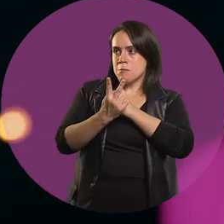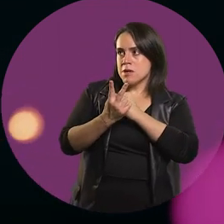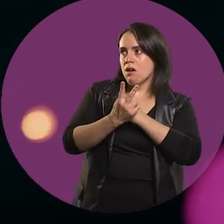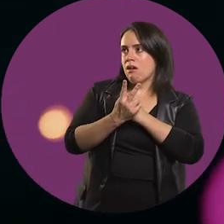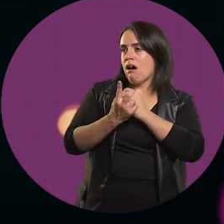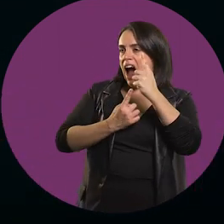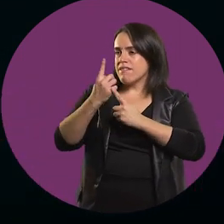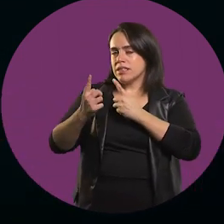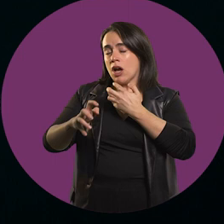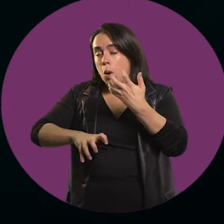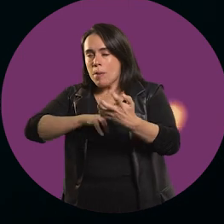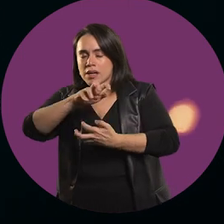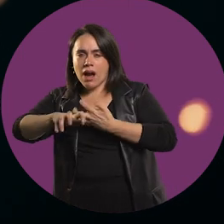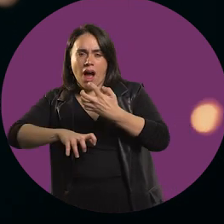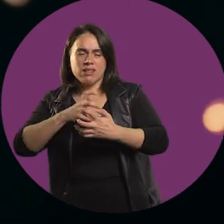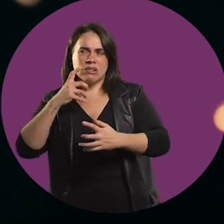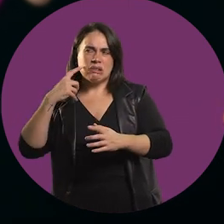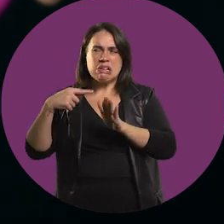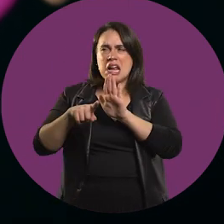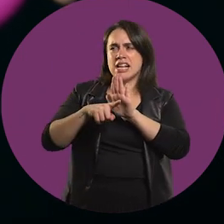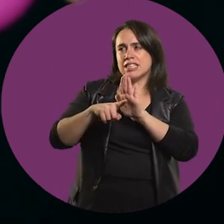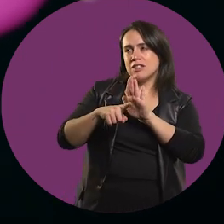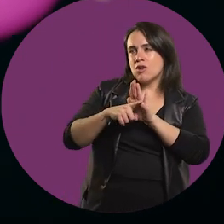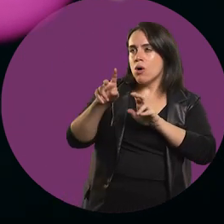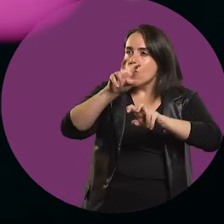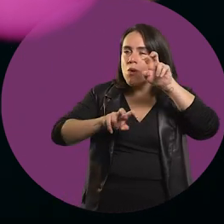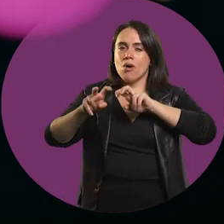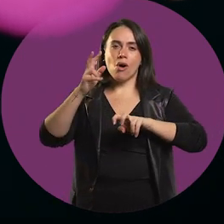Cuando las cosas se ponen muy feas, acudo al arte.